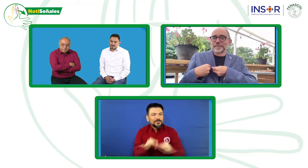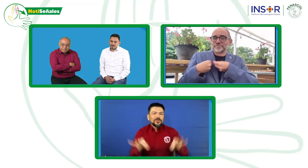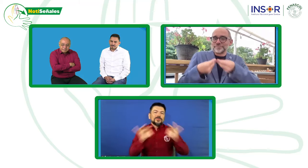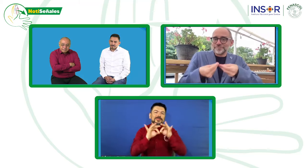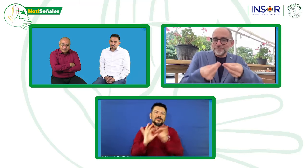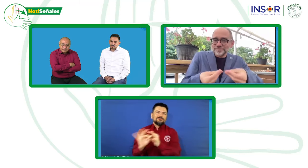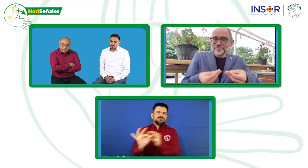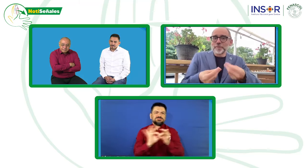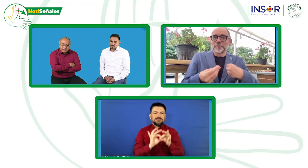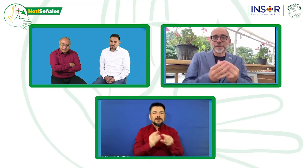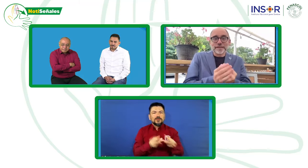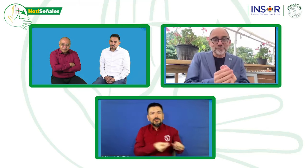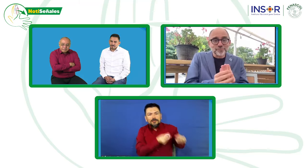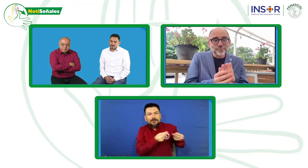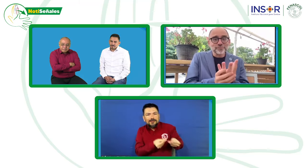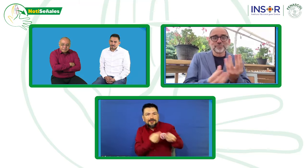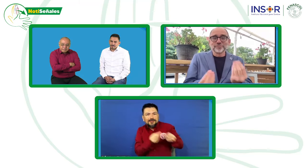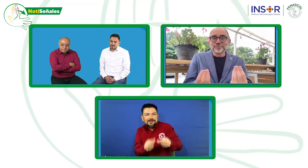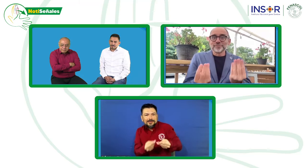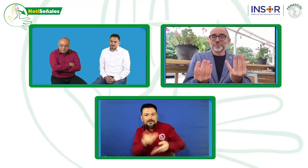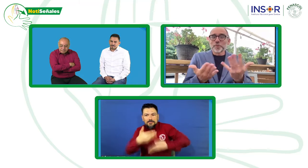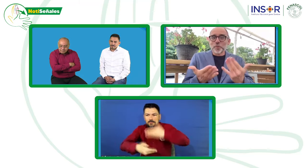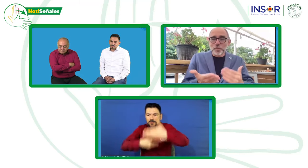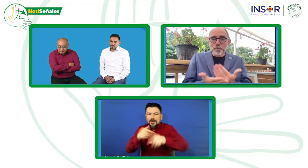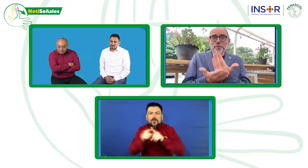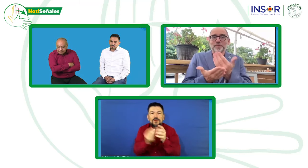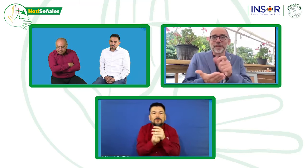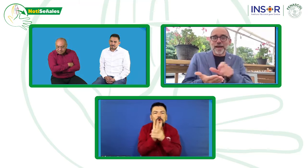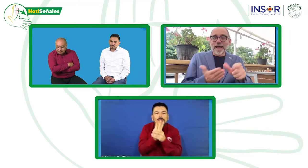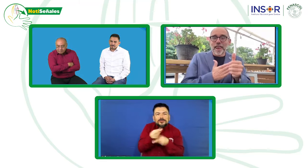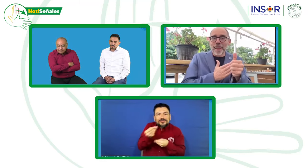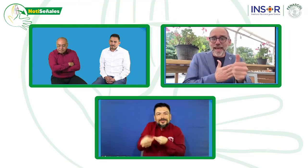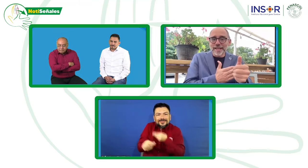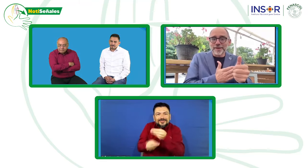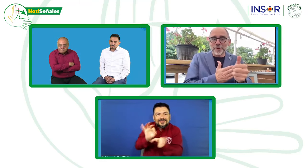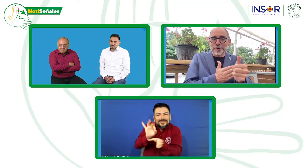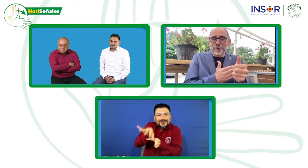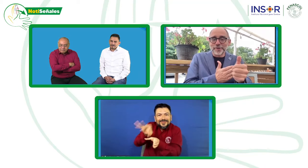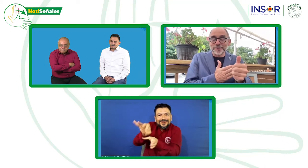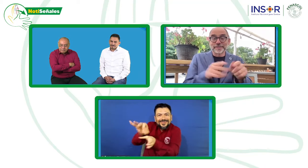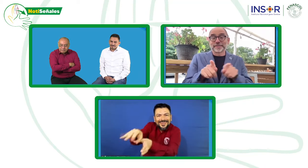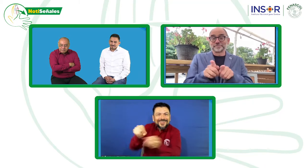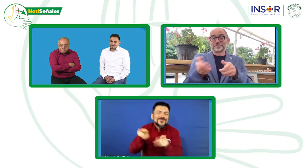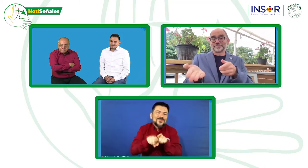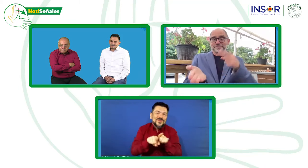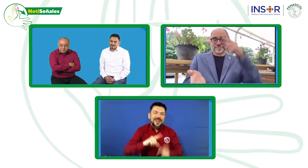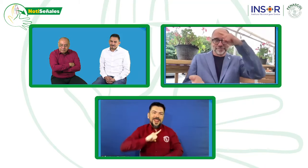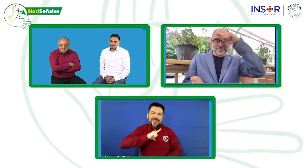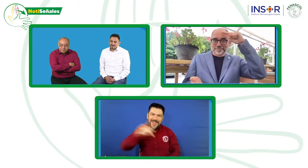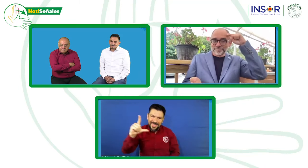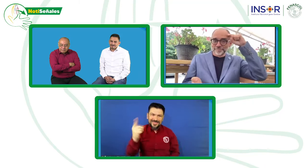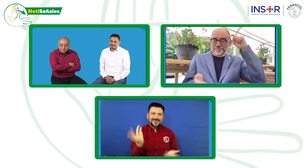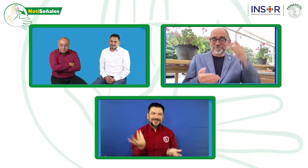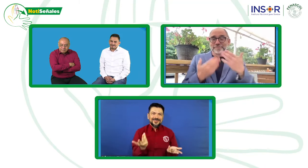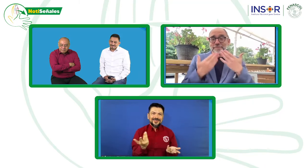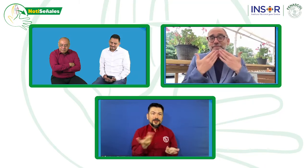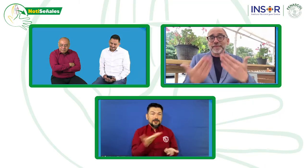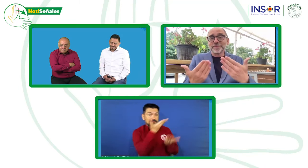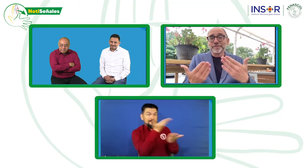Que se fortalezcan, que se fortalezca la comunidad sorda.